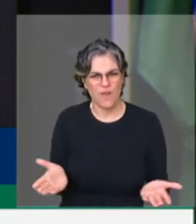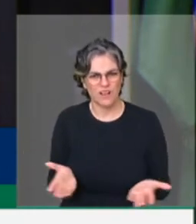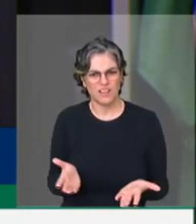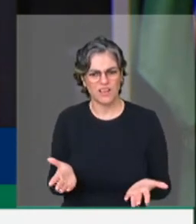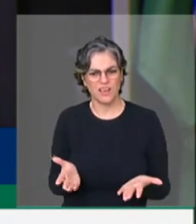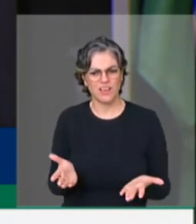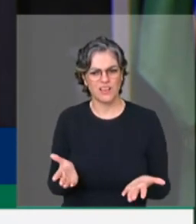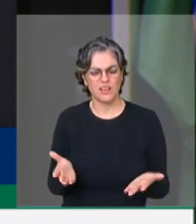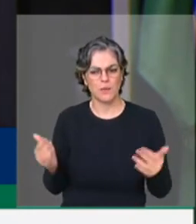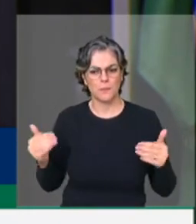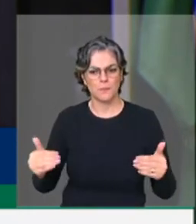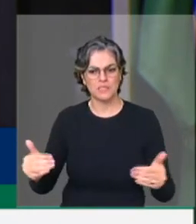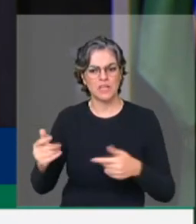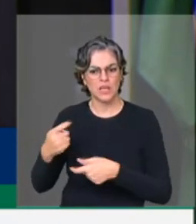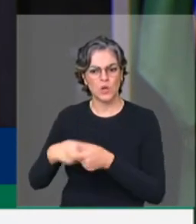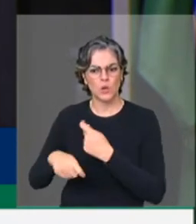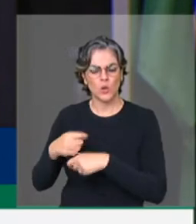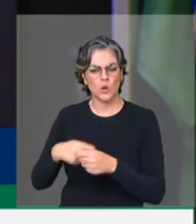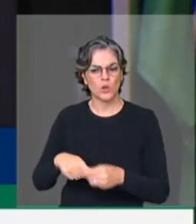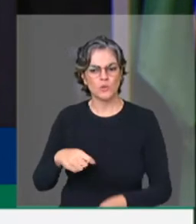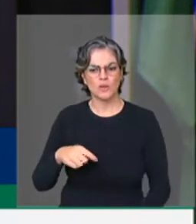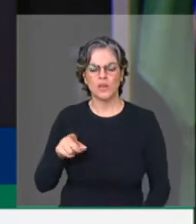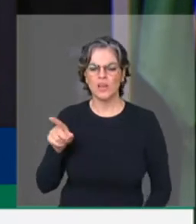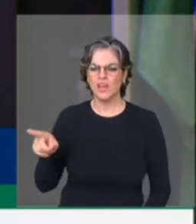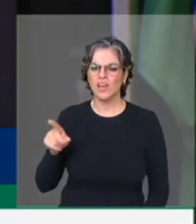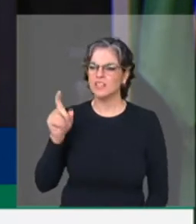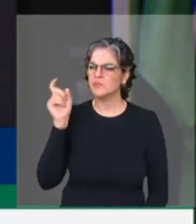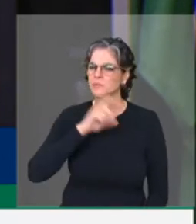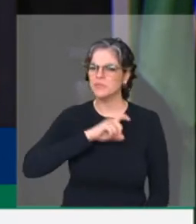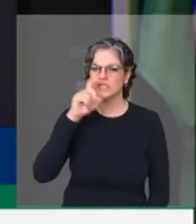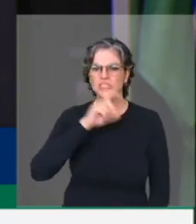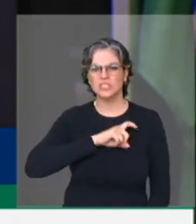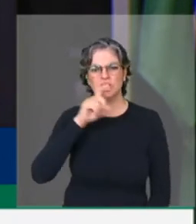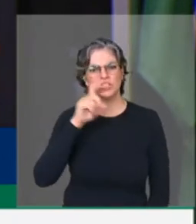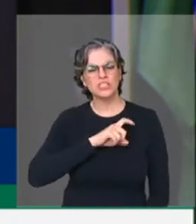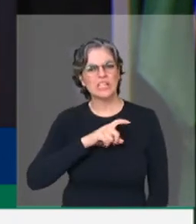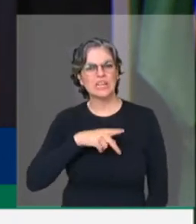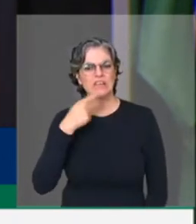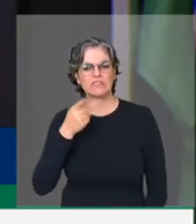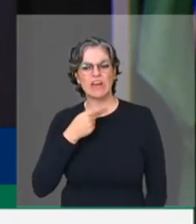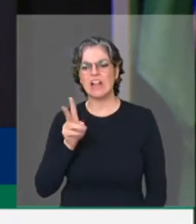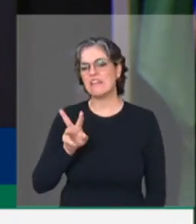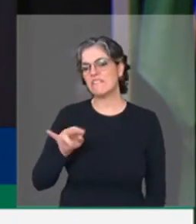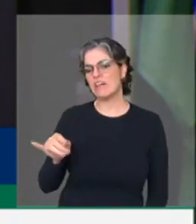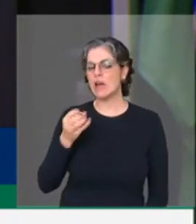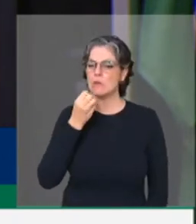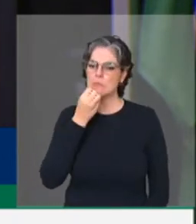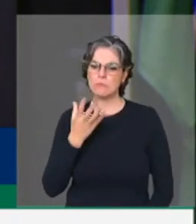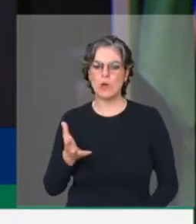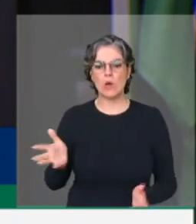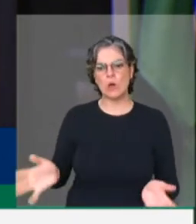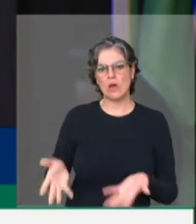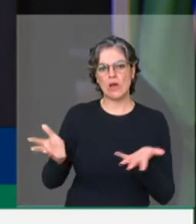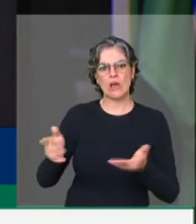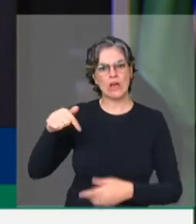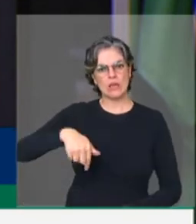PRA CHINA NO MEIO DA PANDEMIA! NO MEIO DA PANDEMIA O MINISTÉRIO DA ECONOMIA SOB FALSO E MENTIROSO ESTÍMULO PRODUTIVIDADE INDÚSTRIA